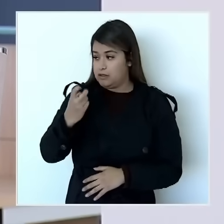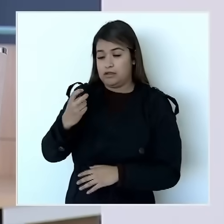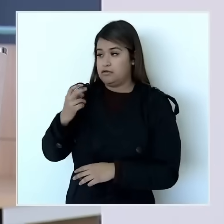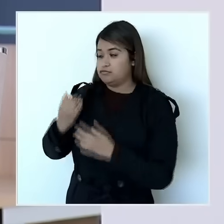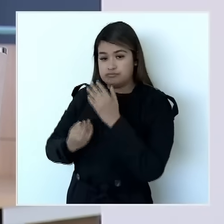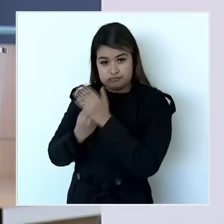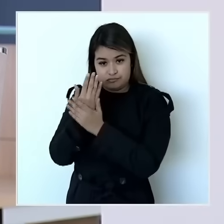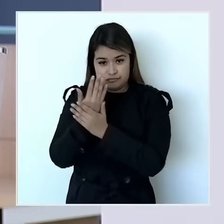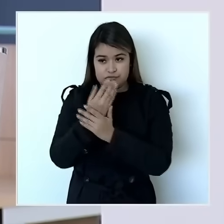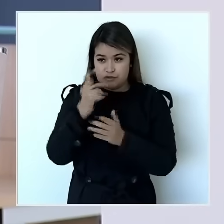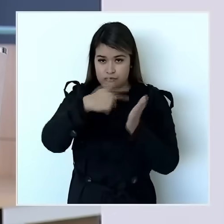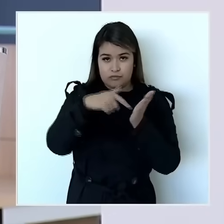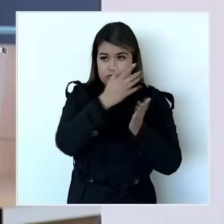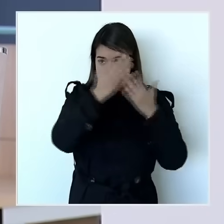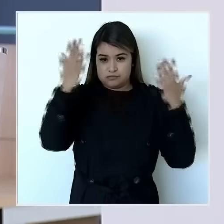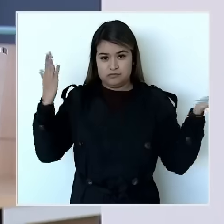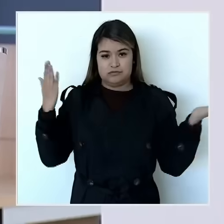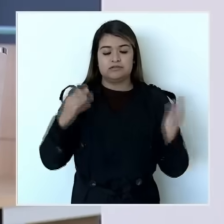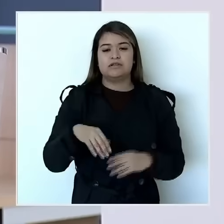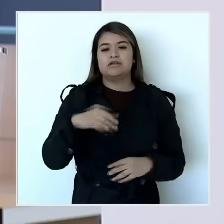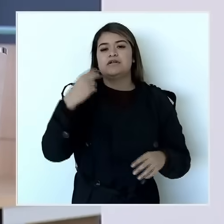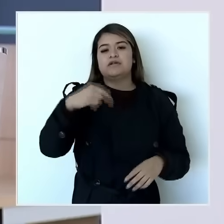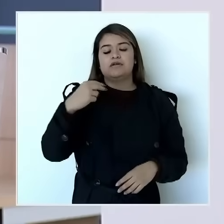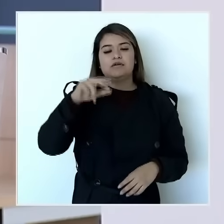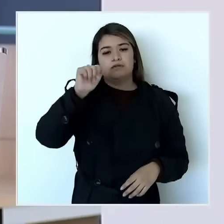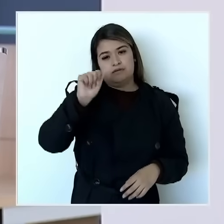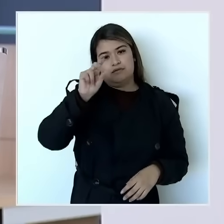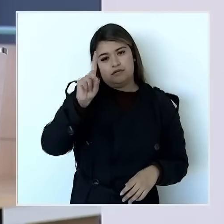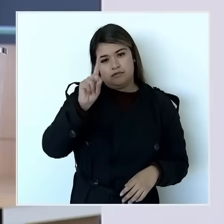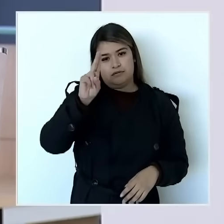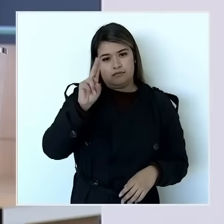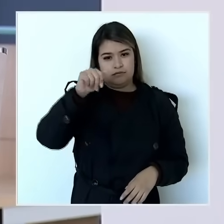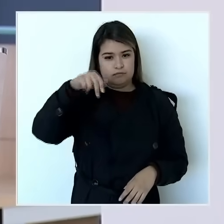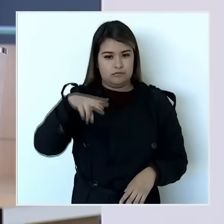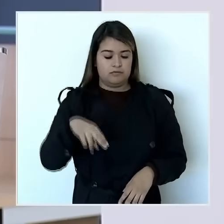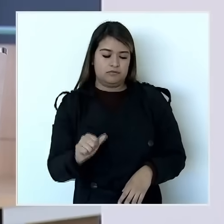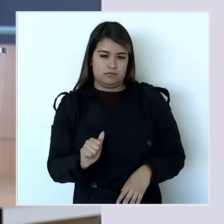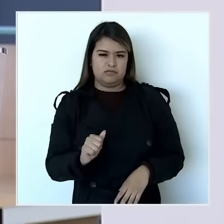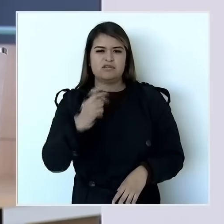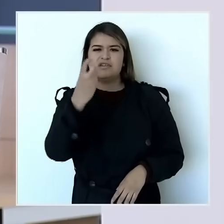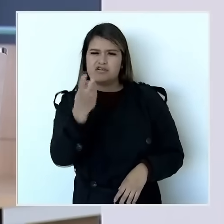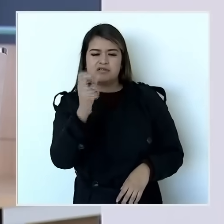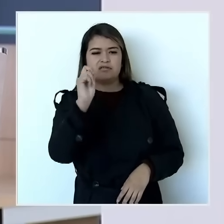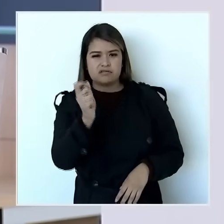Aduanas de México representa un paso firme en el fortalecimiento institucional del Estado mexicano